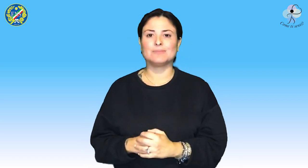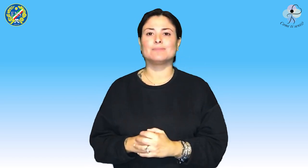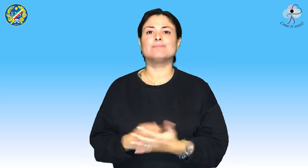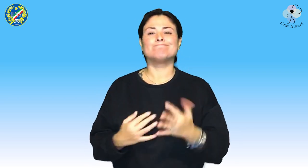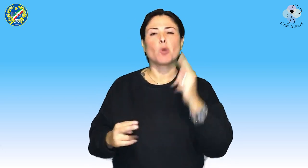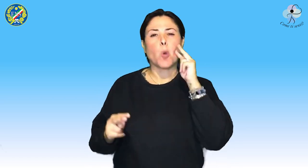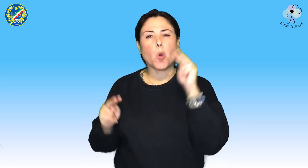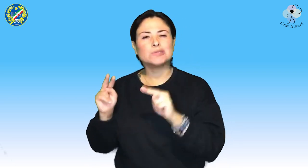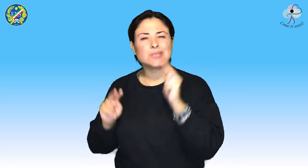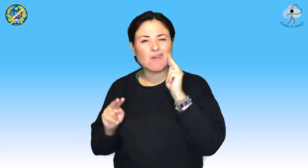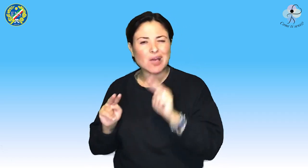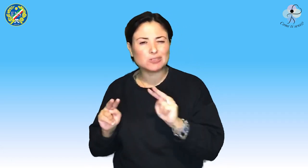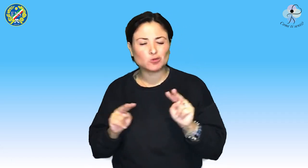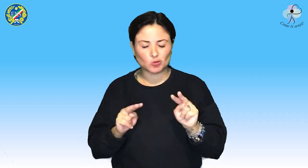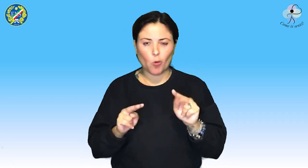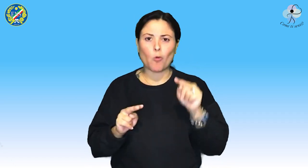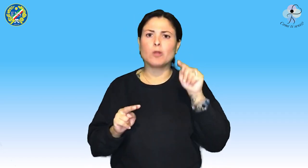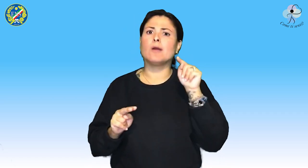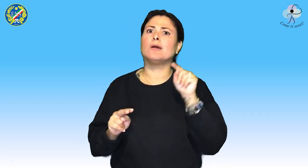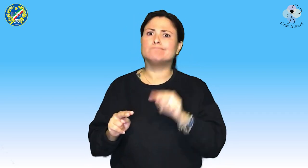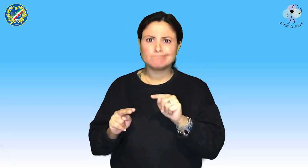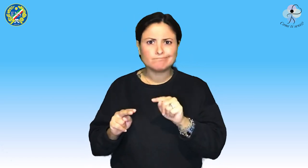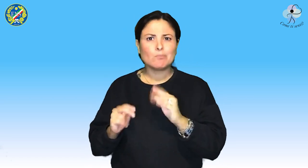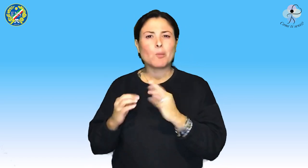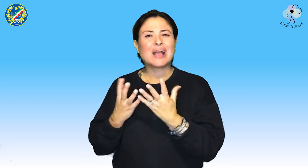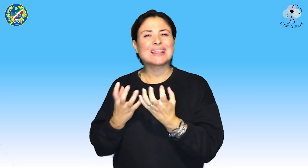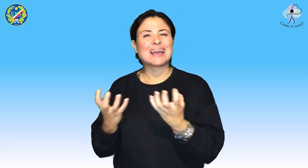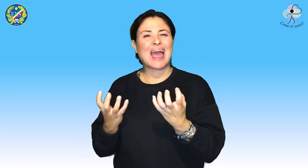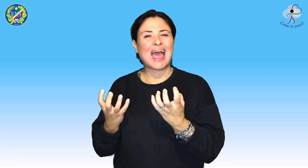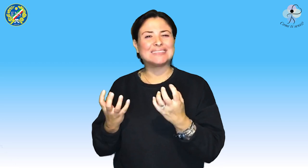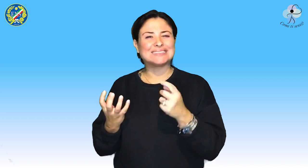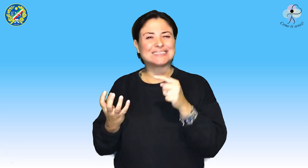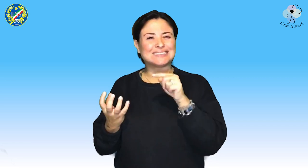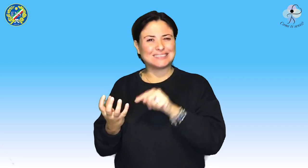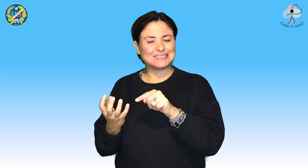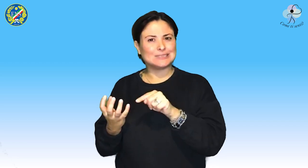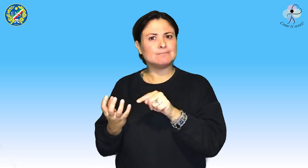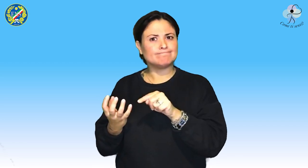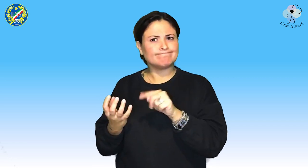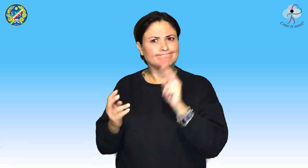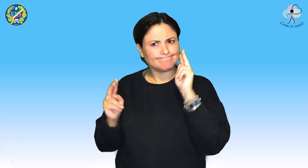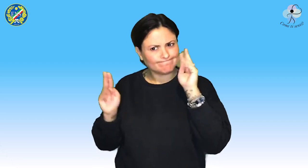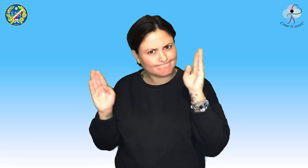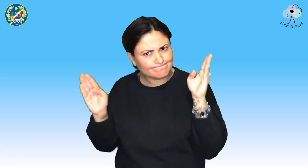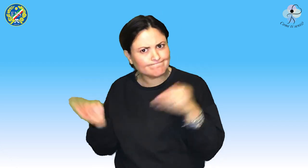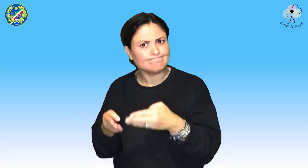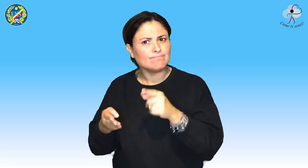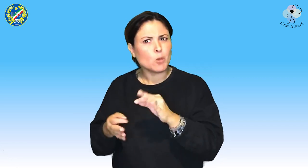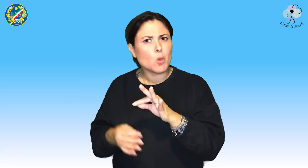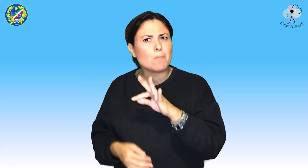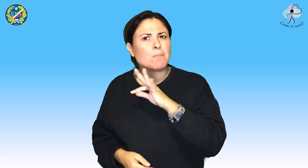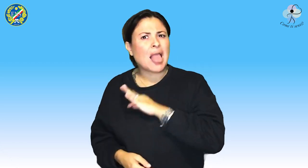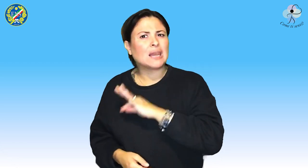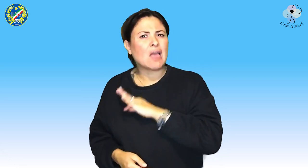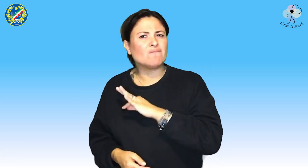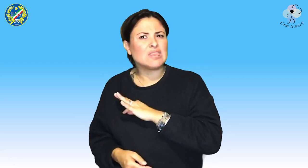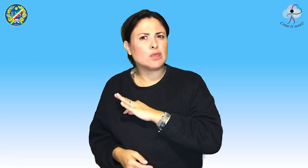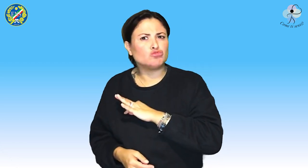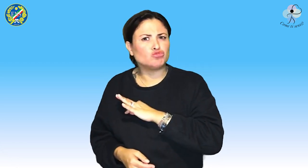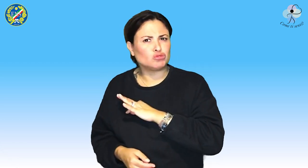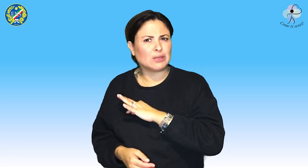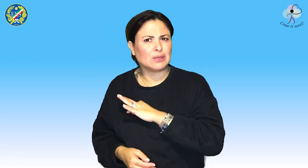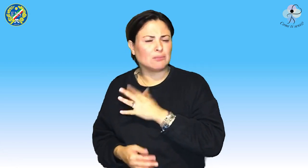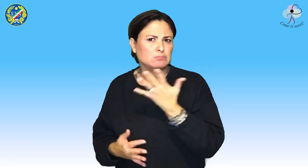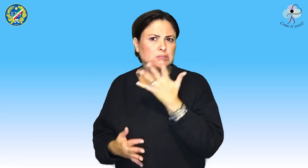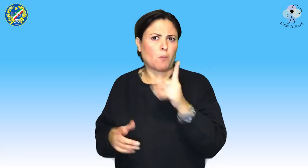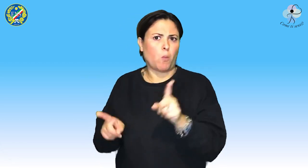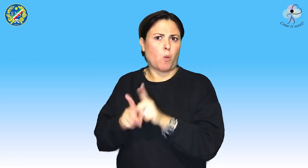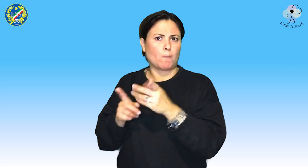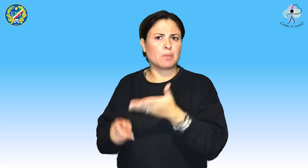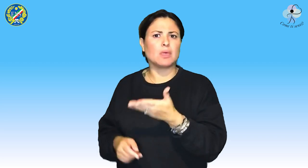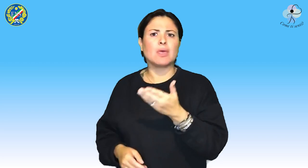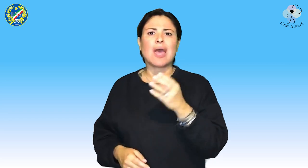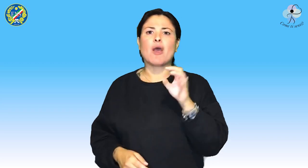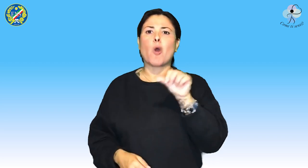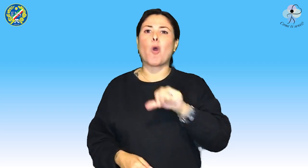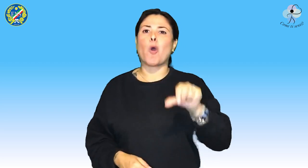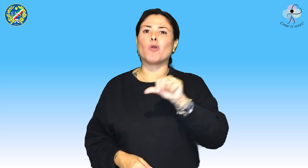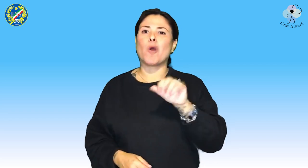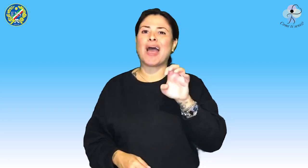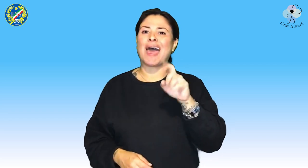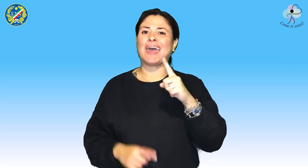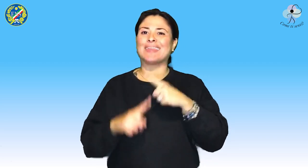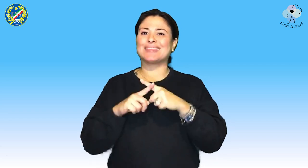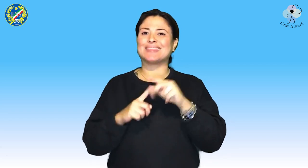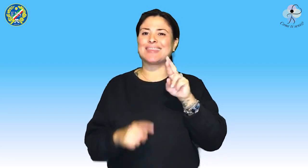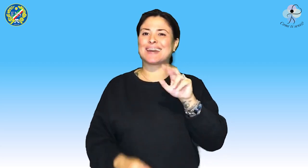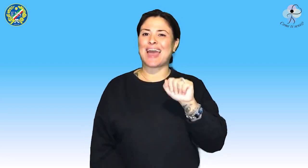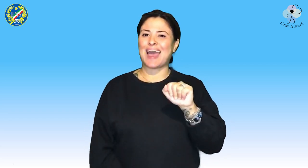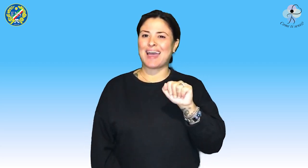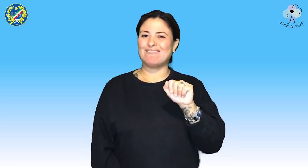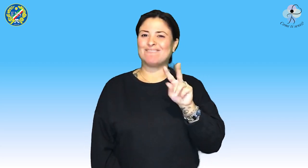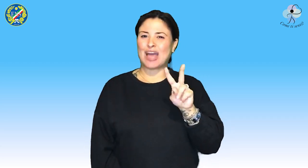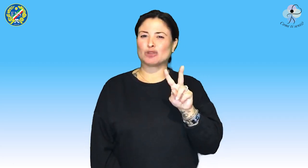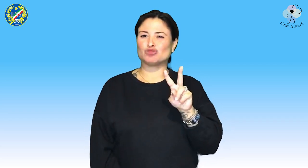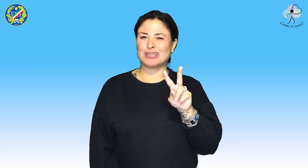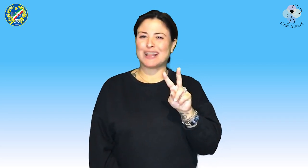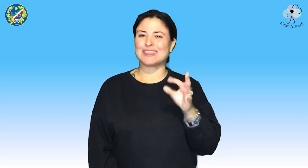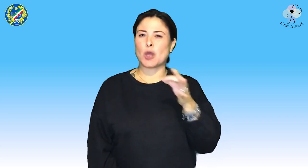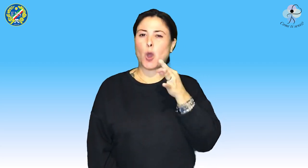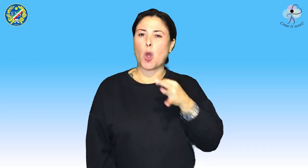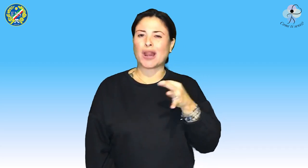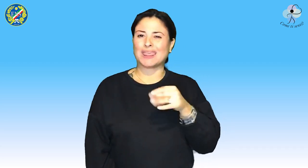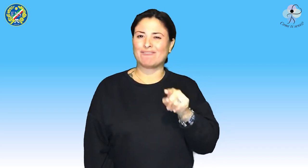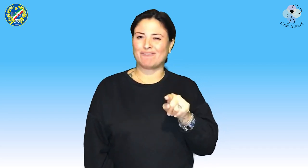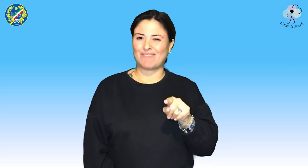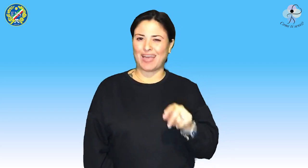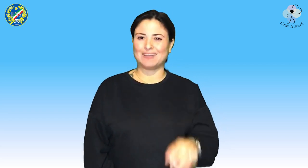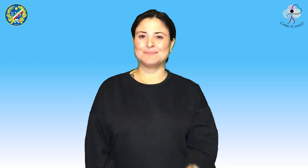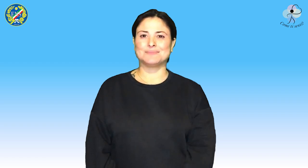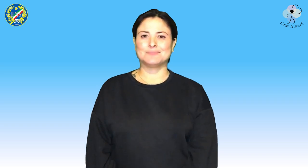Da queste osservazioni si è concentrato l’interesse per i grassi benefici come appunto l’olio extra vergine di oliva.